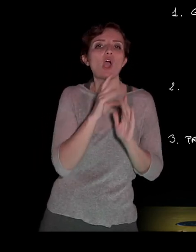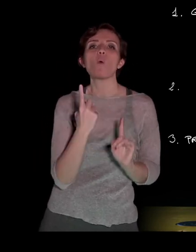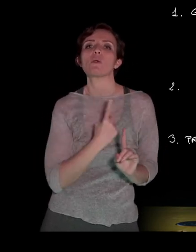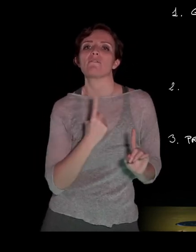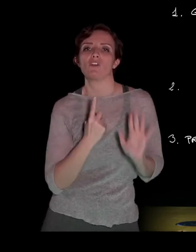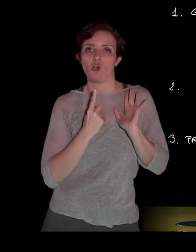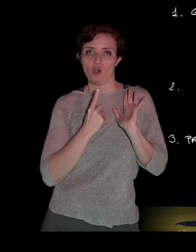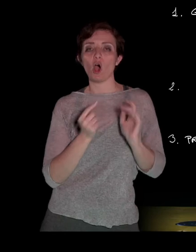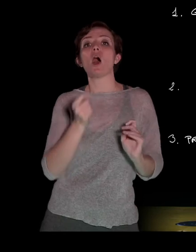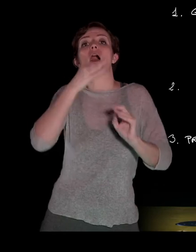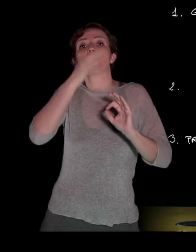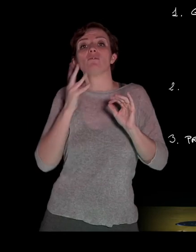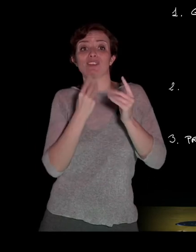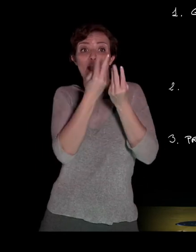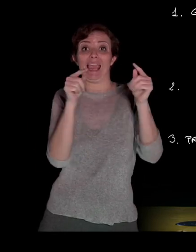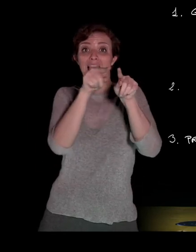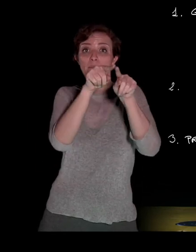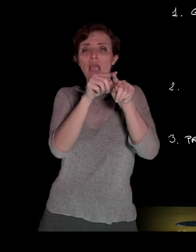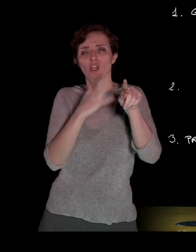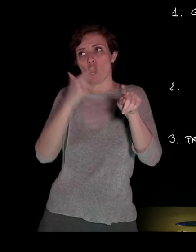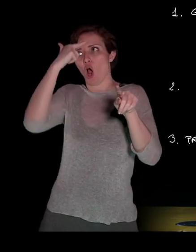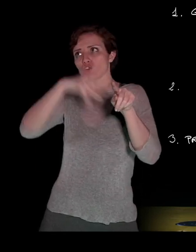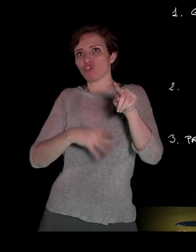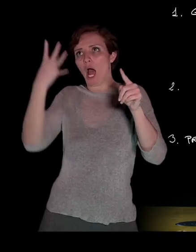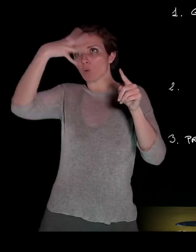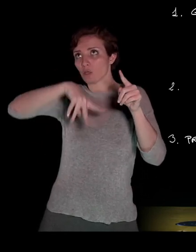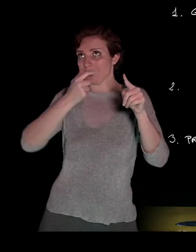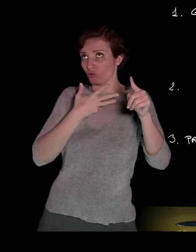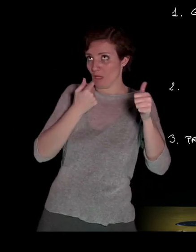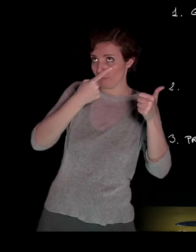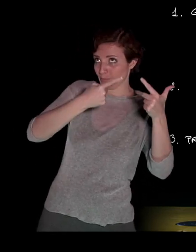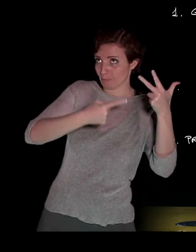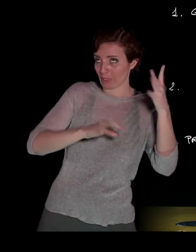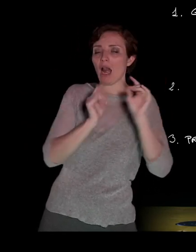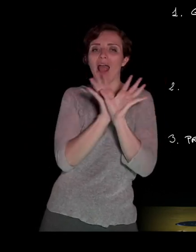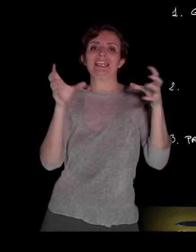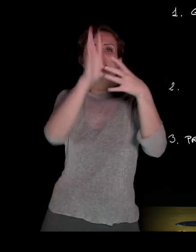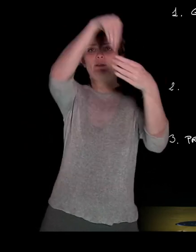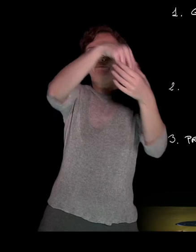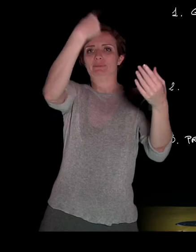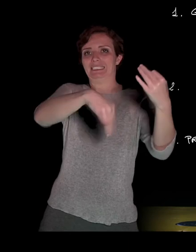che consente agli elementi di essere inclusi o meno in un insieme.